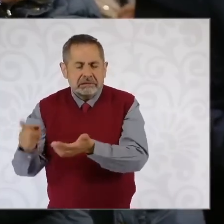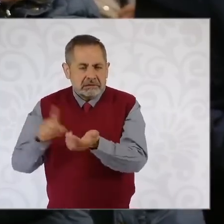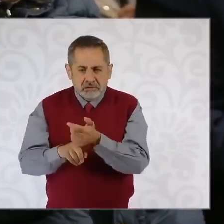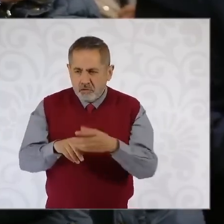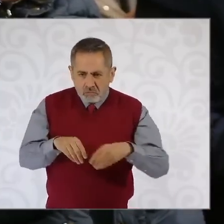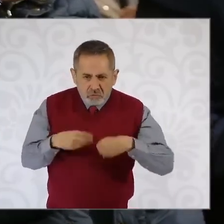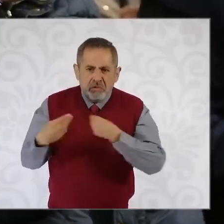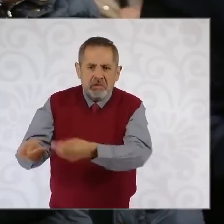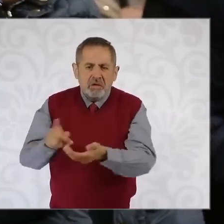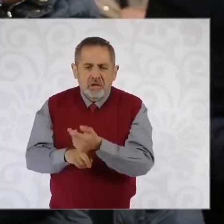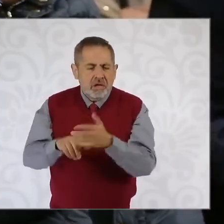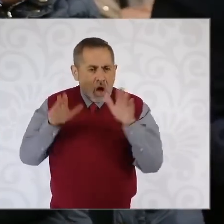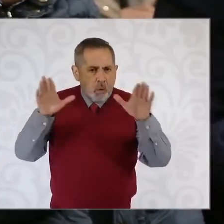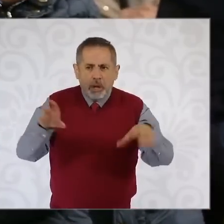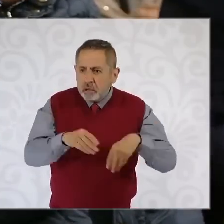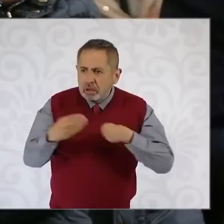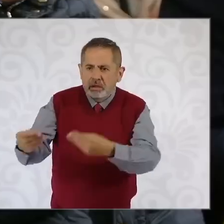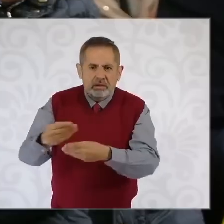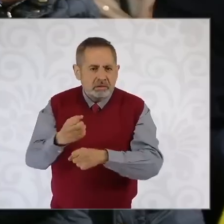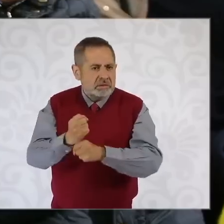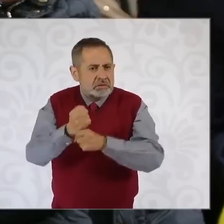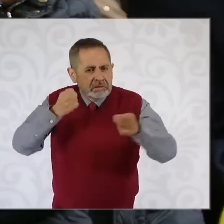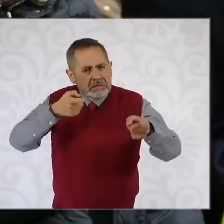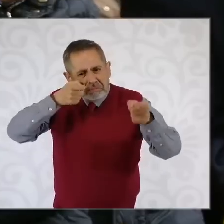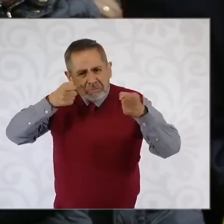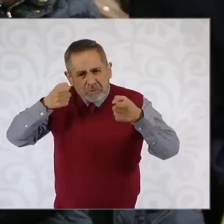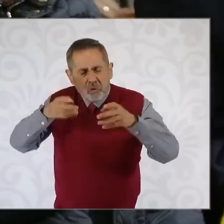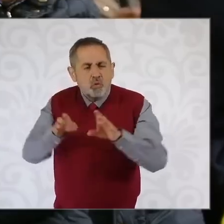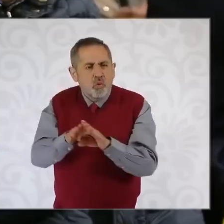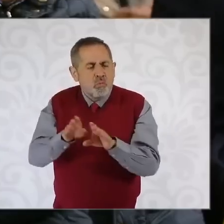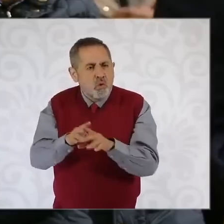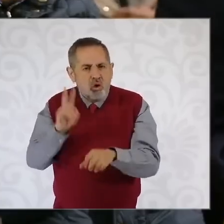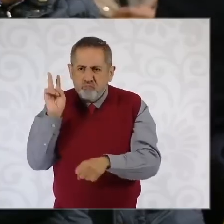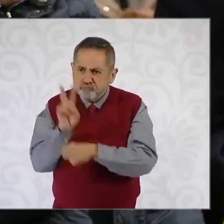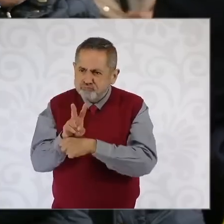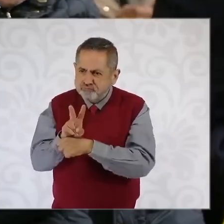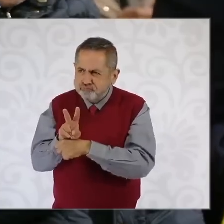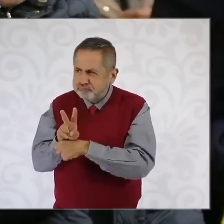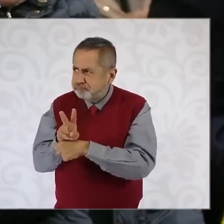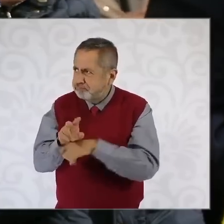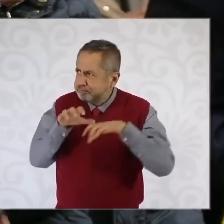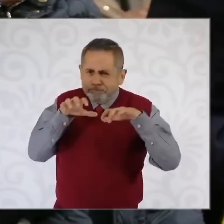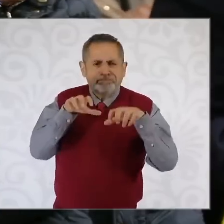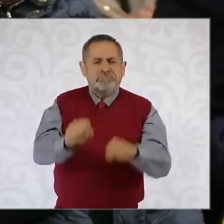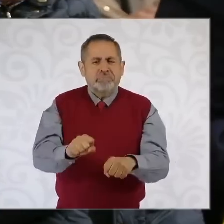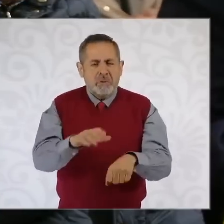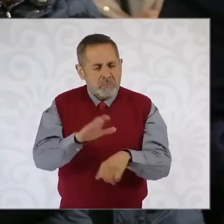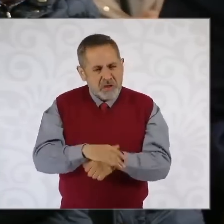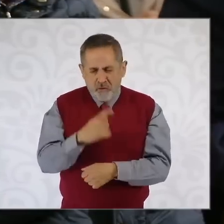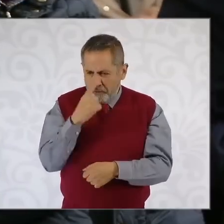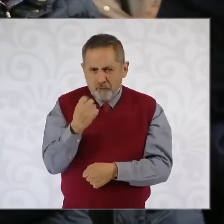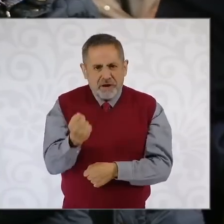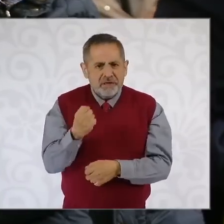aeropuertos presida Cuál va a ser eh su trabajo digamos más fuerte en ese sentido para que no se